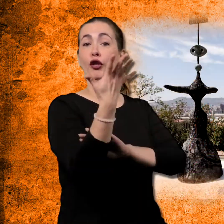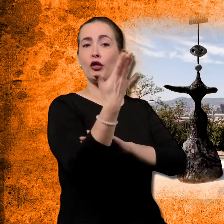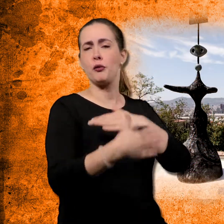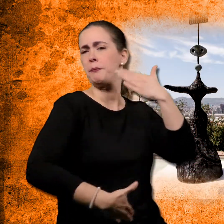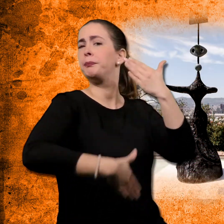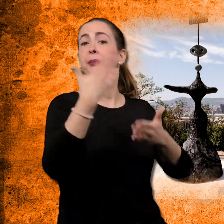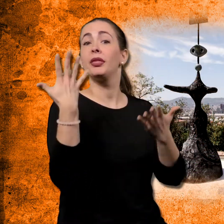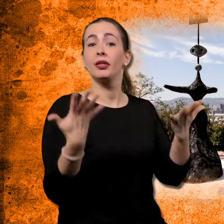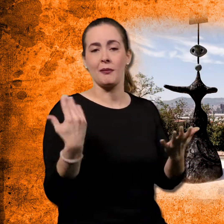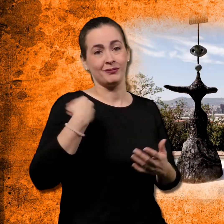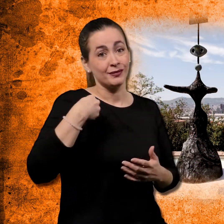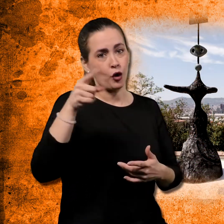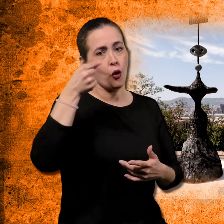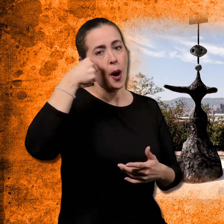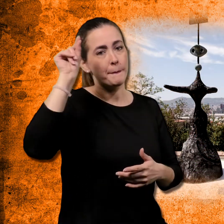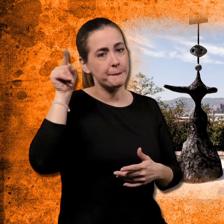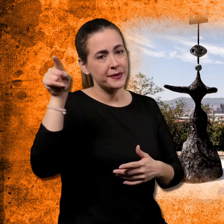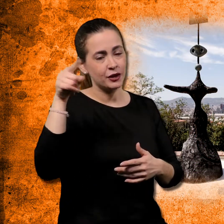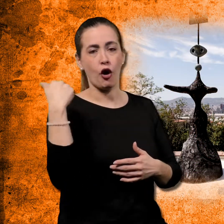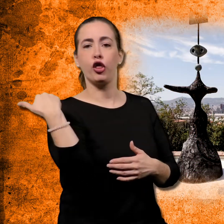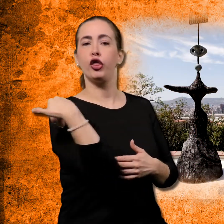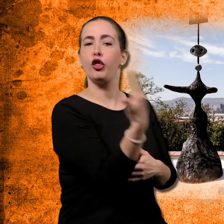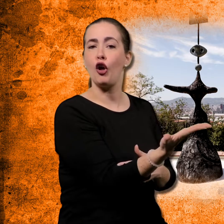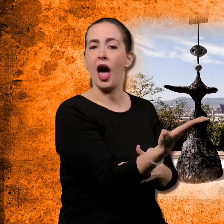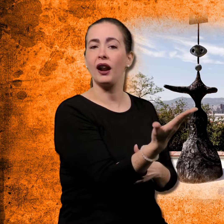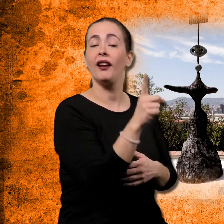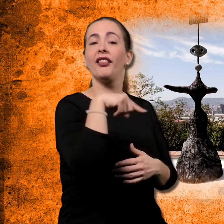El fons es va crear principalment amb una donació del propi Joan Miró